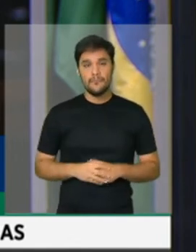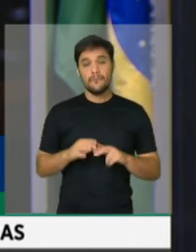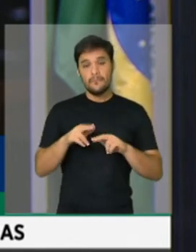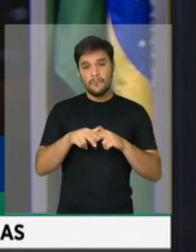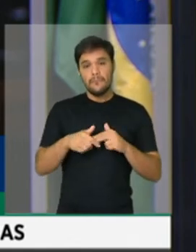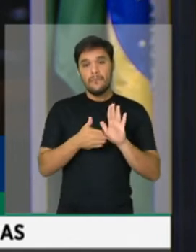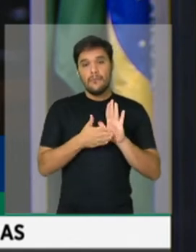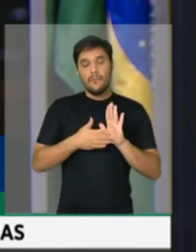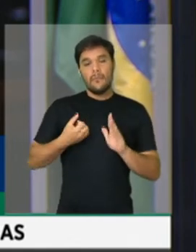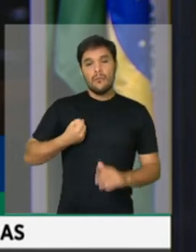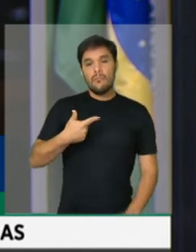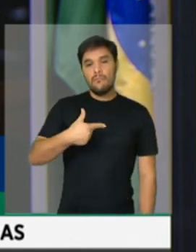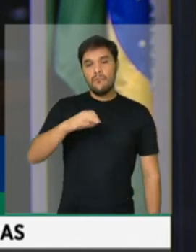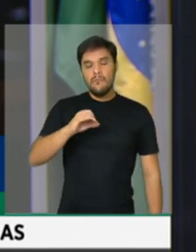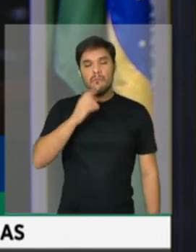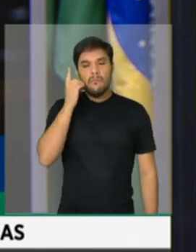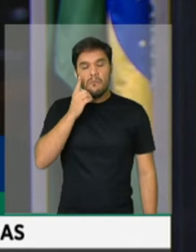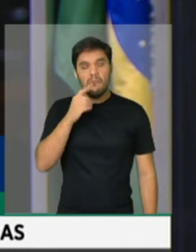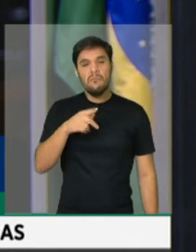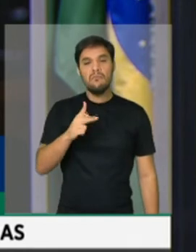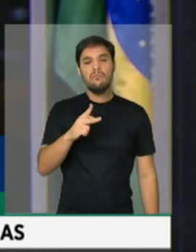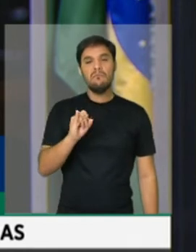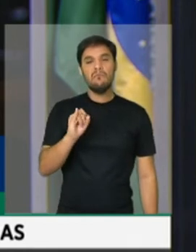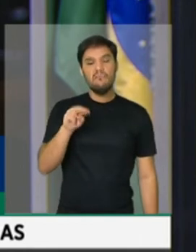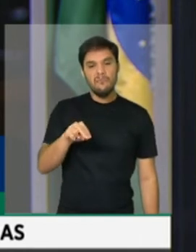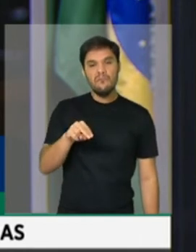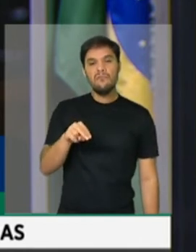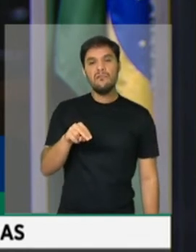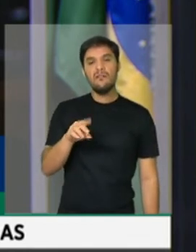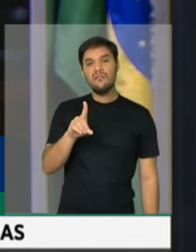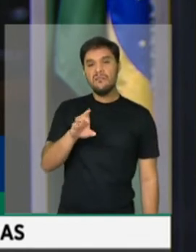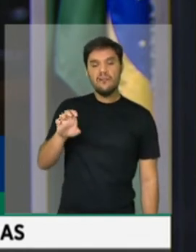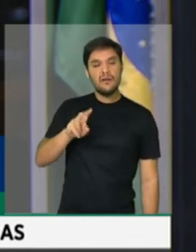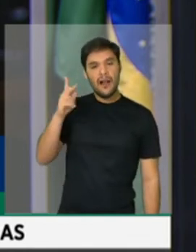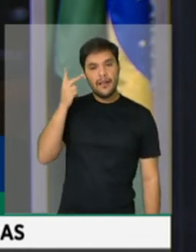DEVERÁ ORIUNDA DA GERAÇÃO ITAIPU BINACIONAL SEJAM REPASSADOS AO CONSUMIDOR CATIVO PARA FINS MODICIDADE